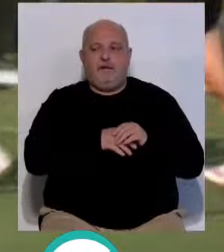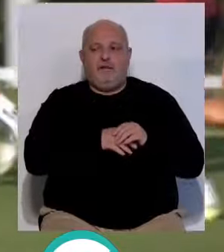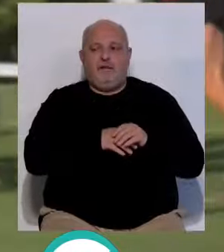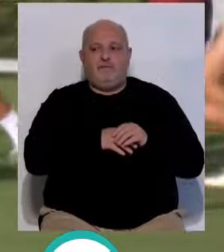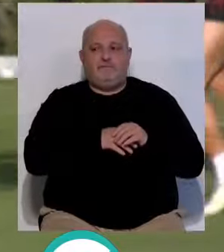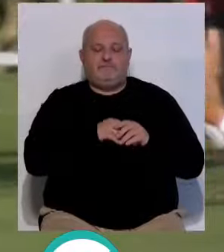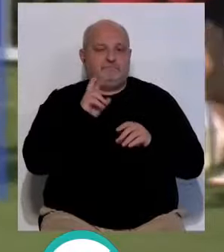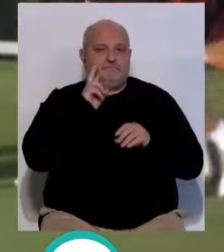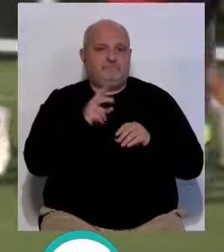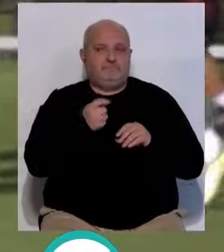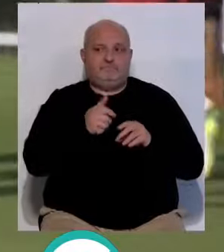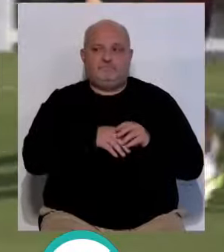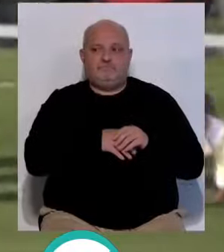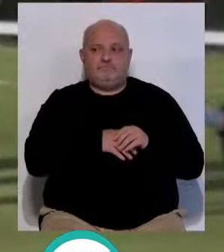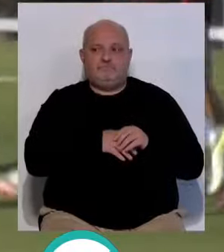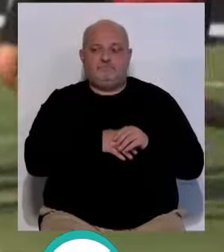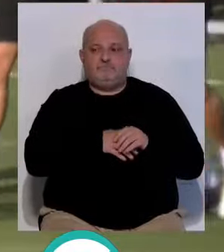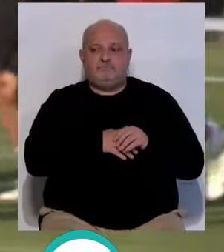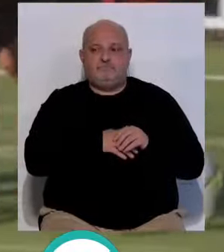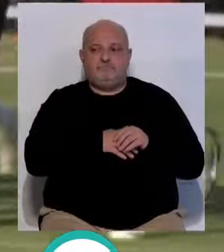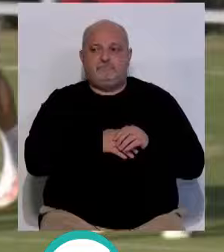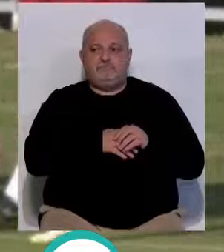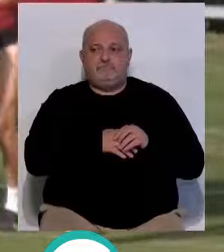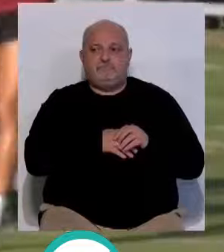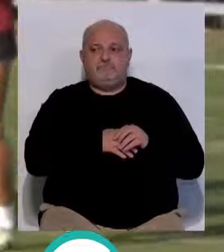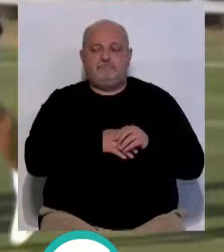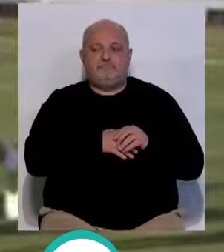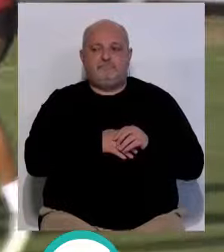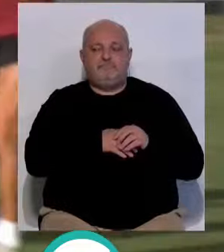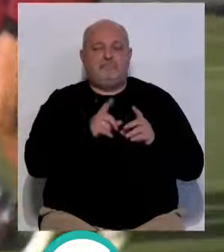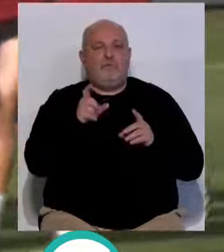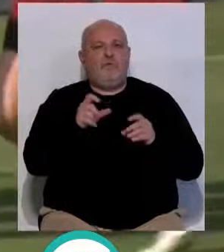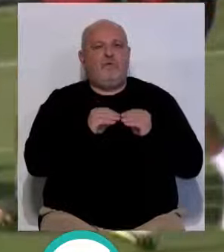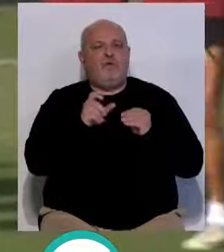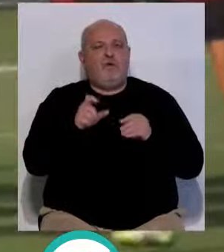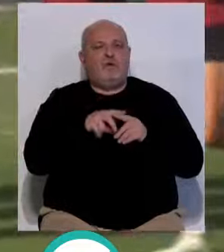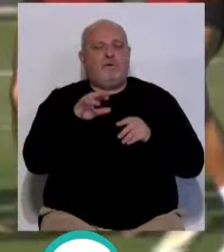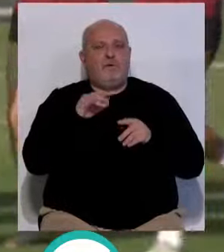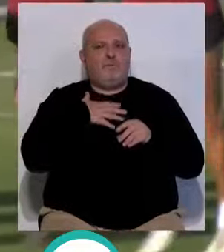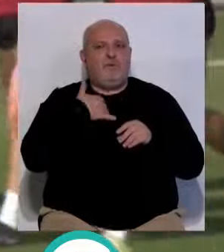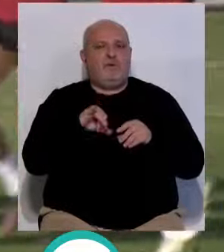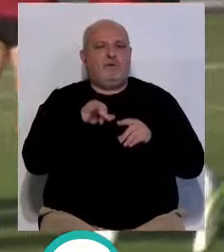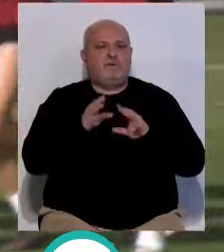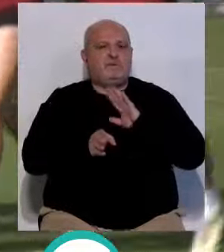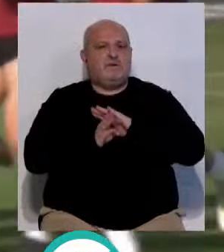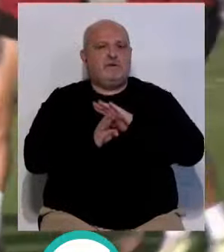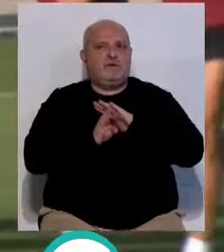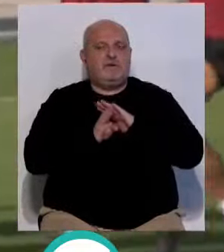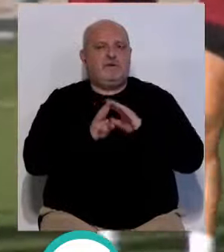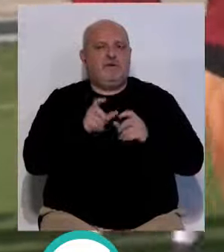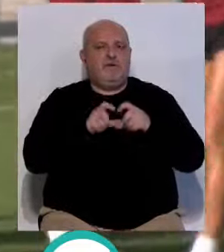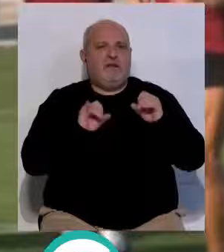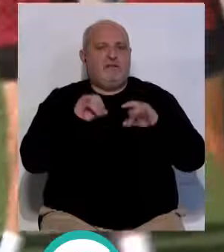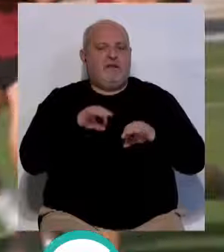visto hay alguna manera de que este futbolista pueda seguir sin ficha sin ocupar una ficha